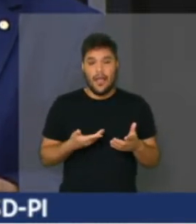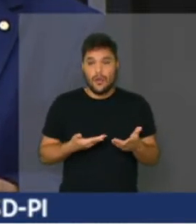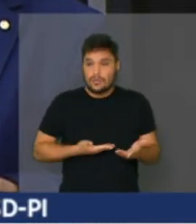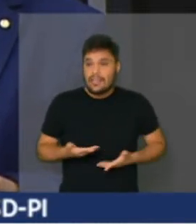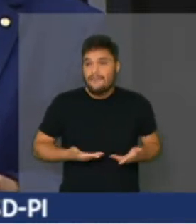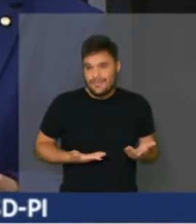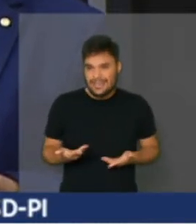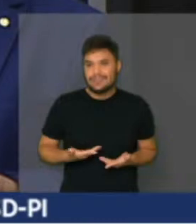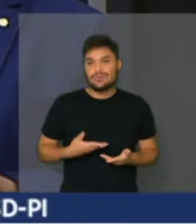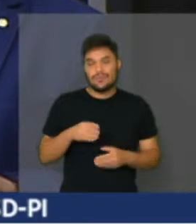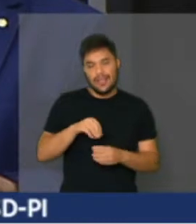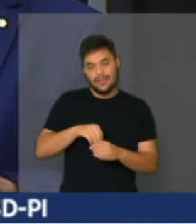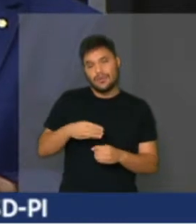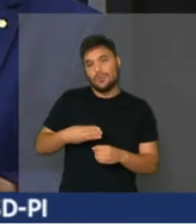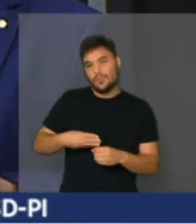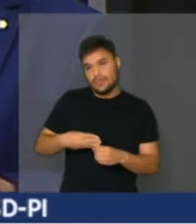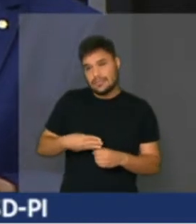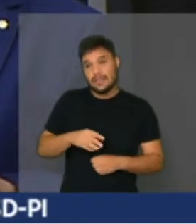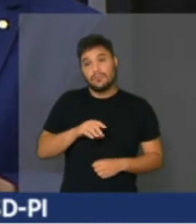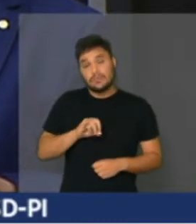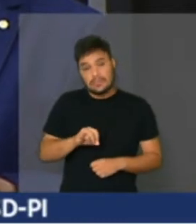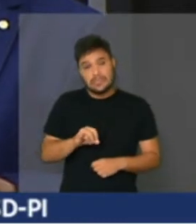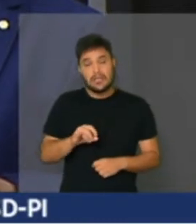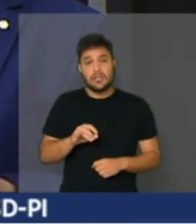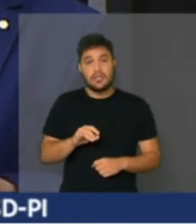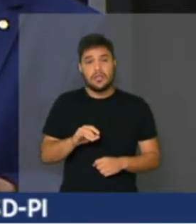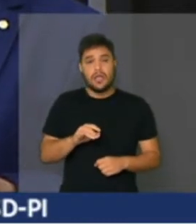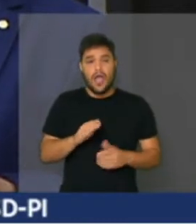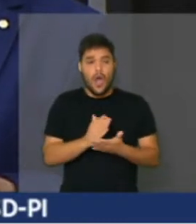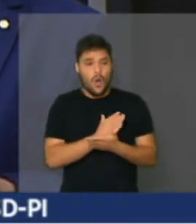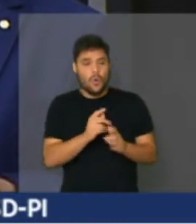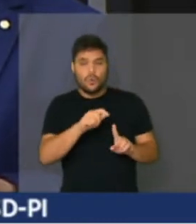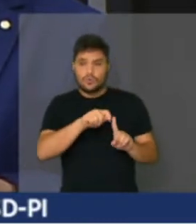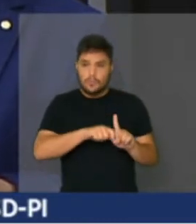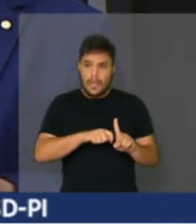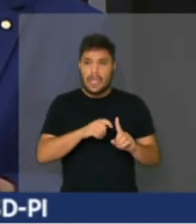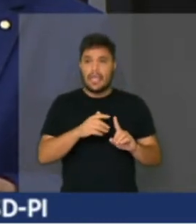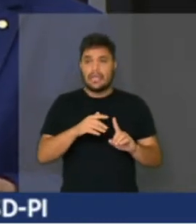SERVIÇOS PÚBLICOS NA AUSÊNCIA DE MEIOS MAIS ESTÁVEIS E CONFIÁVEIS DE FINANCIAMENTO. CABE, POR